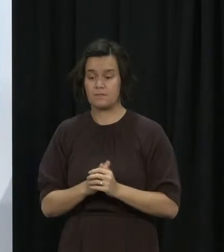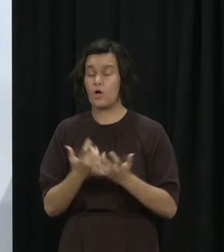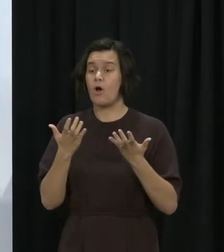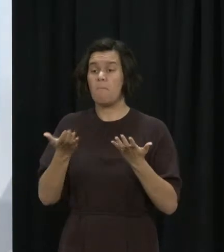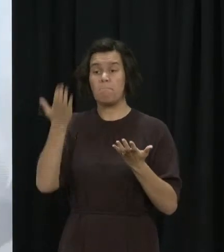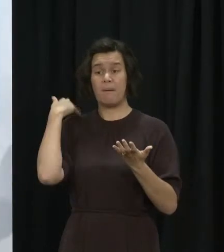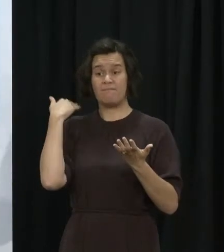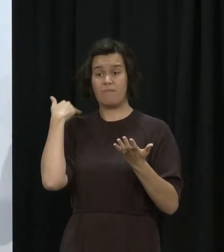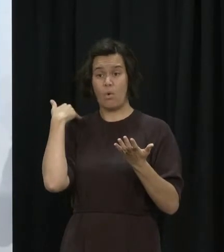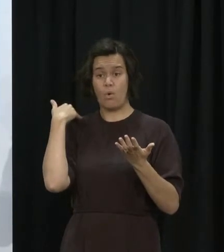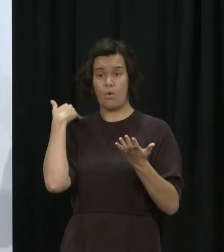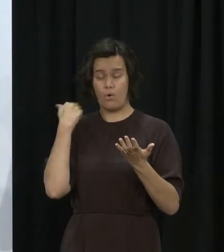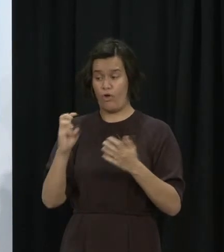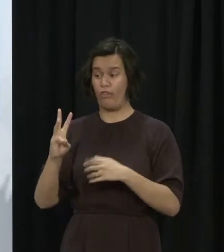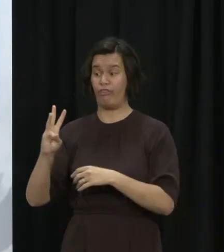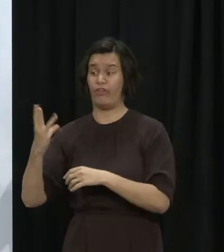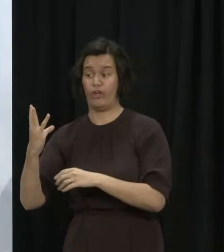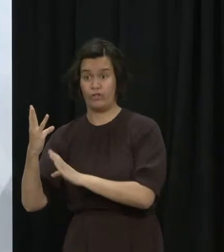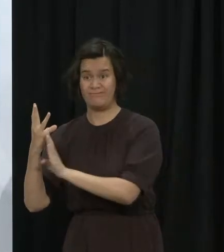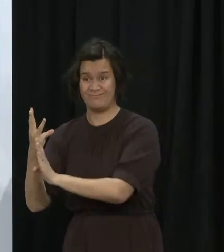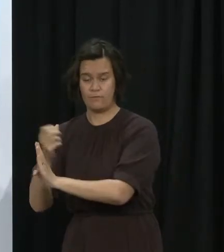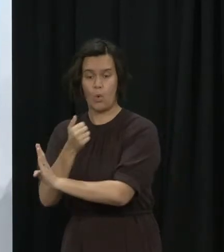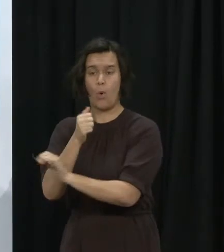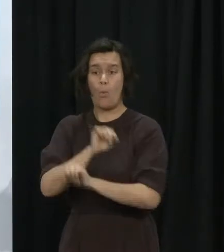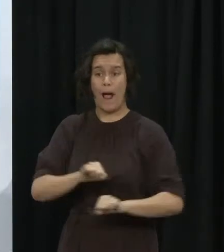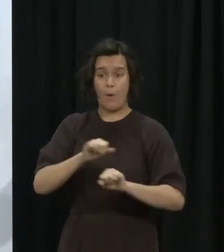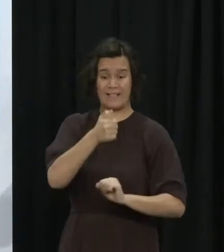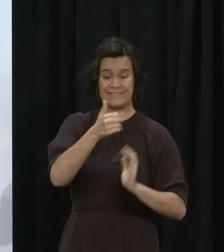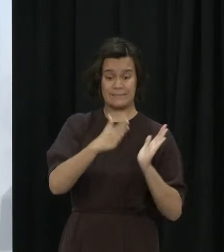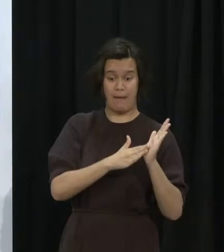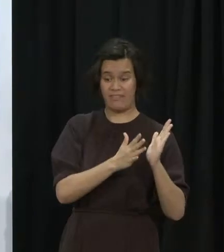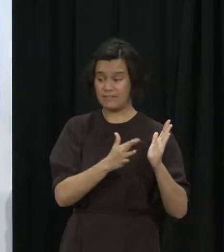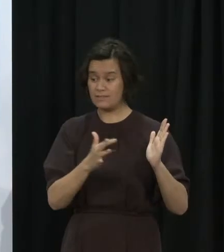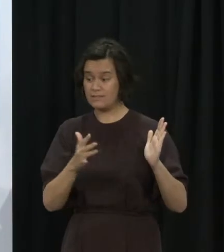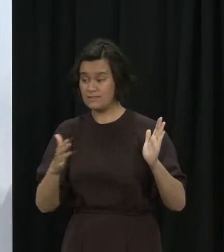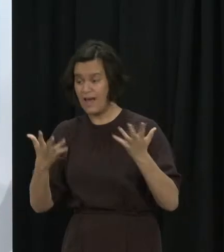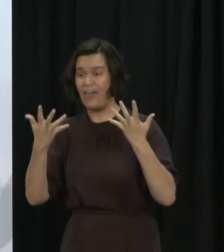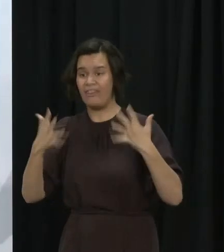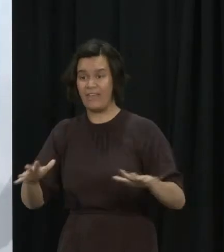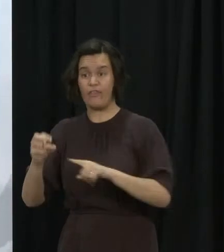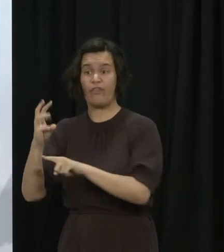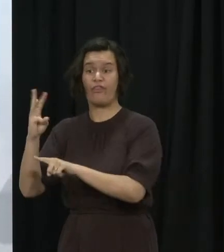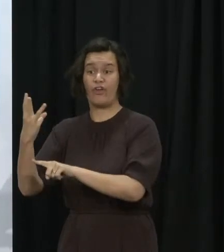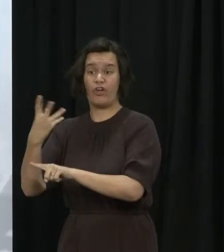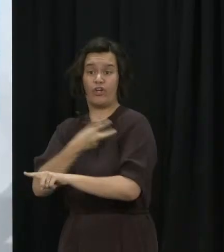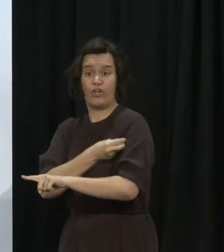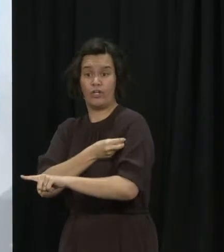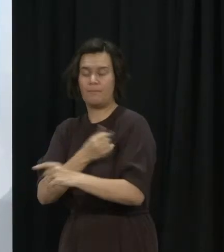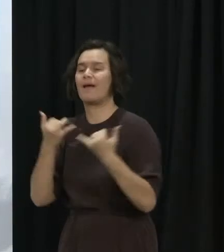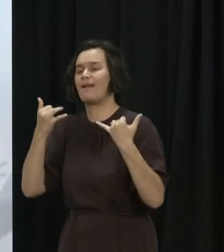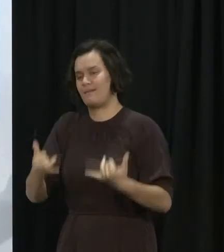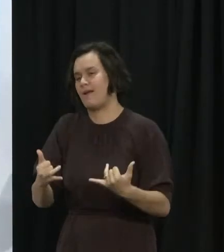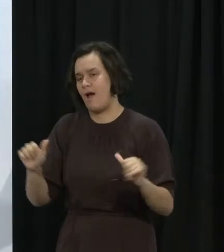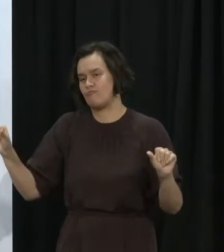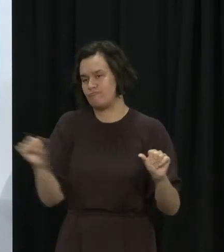te mate kino. Inanahi nei, i